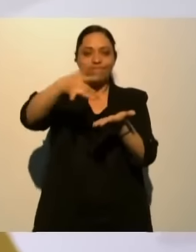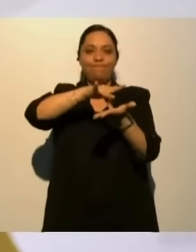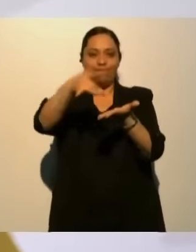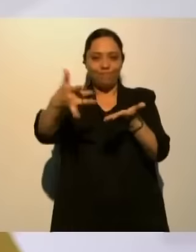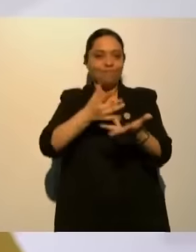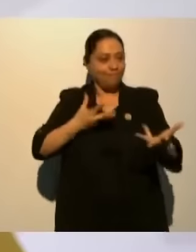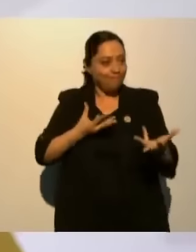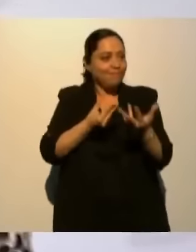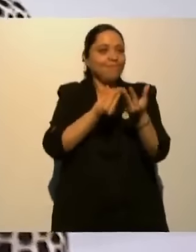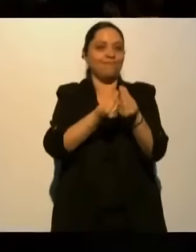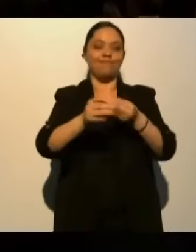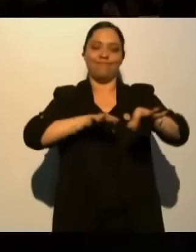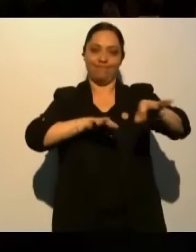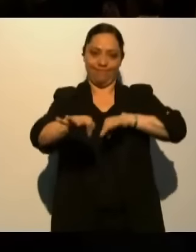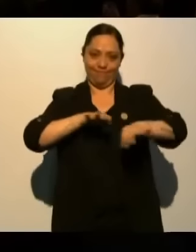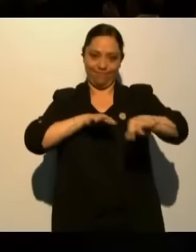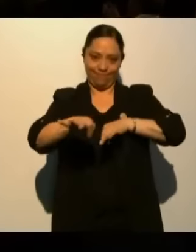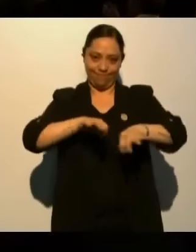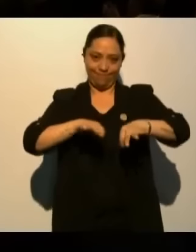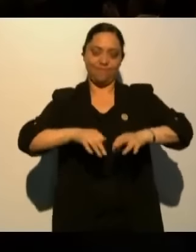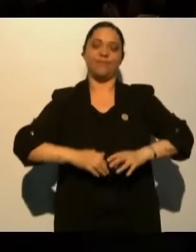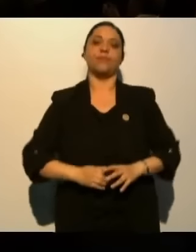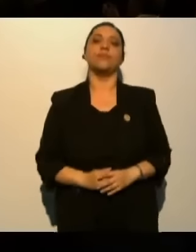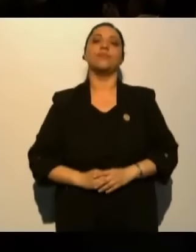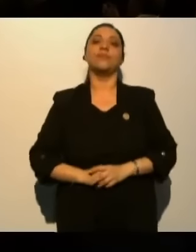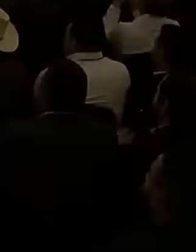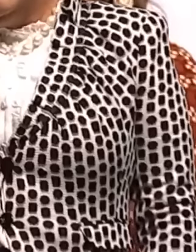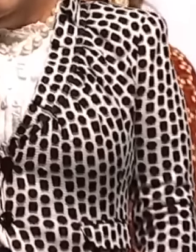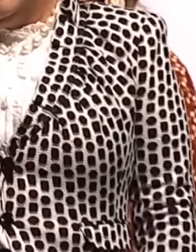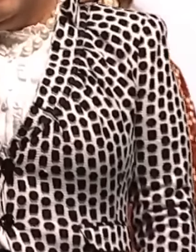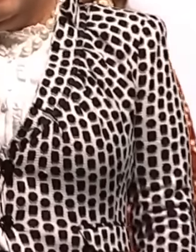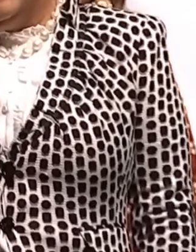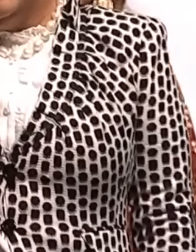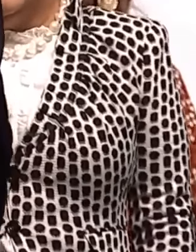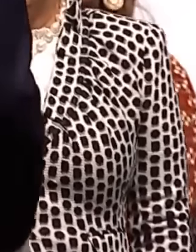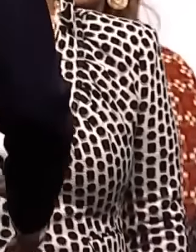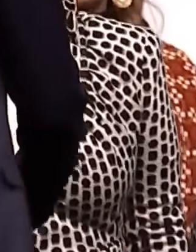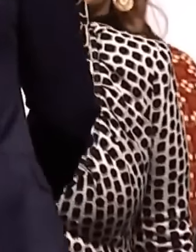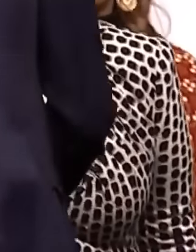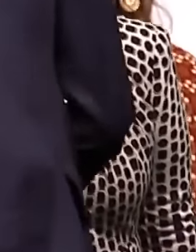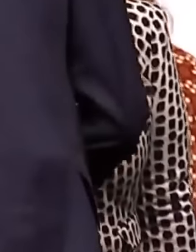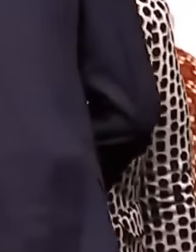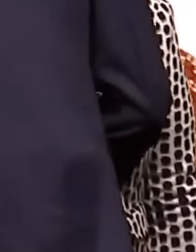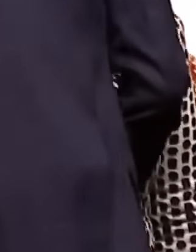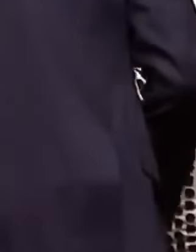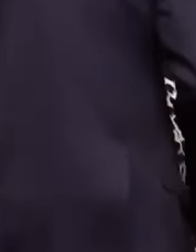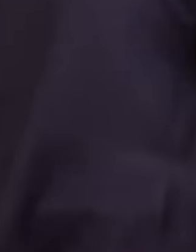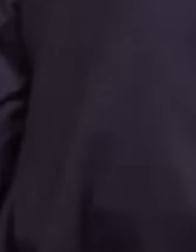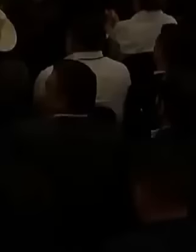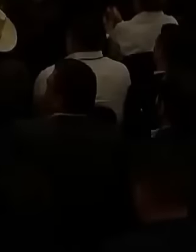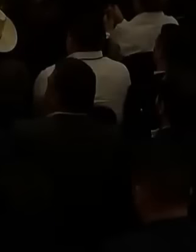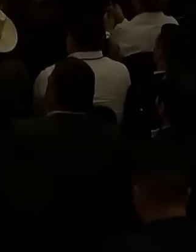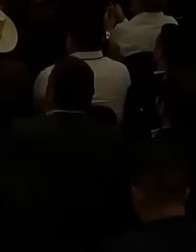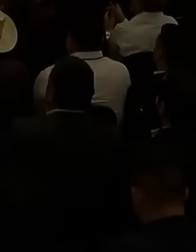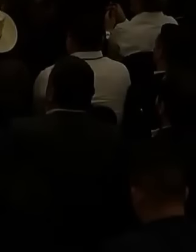ustedes toca el turno en el uso de la palabra al director general de la Comisión Nacional